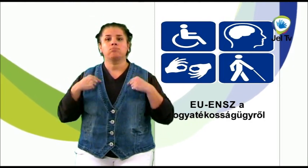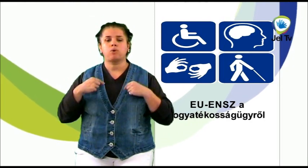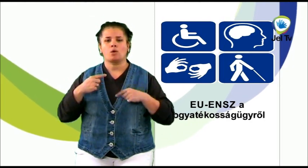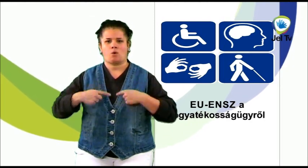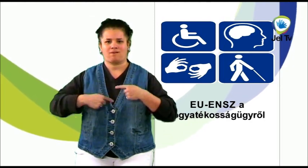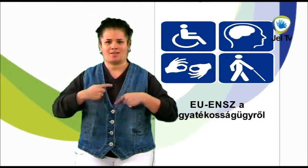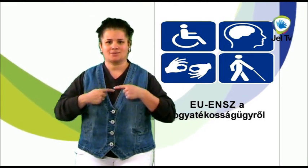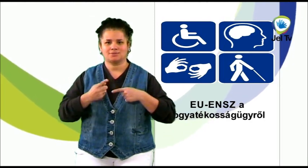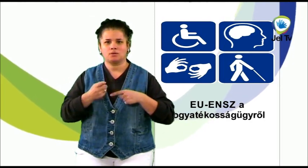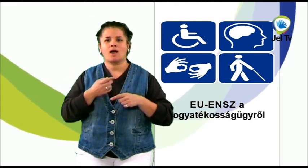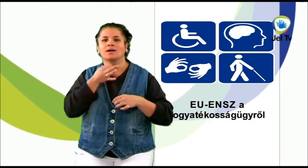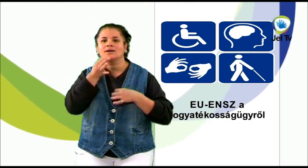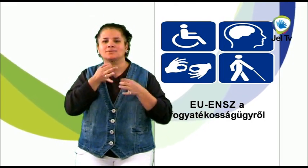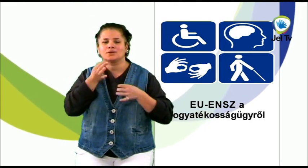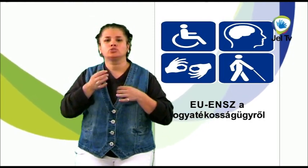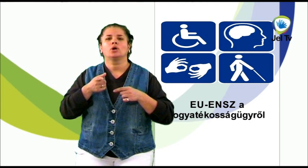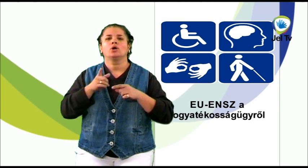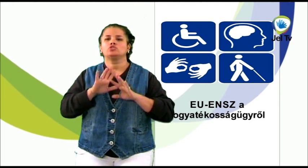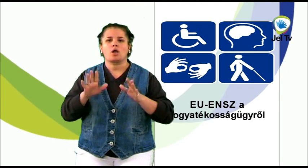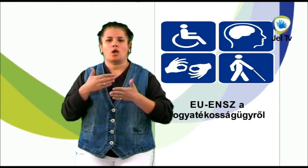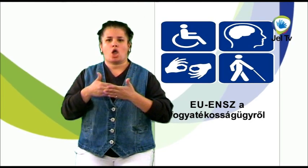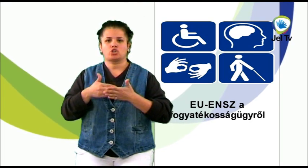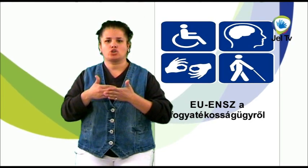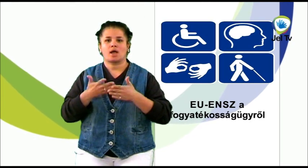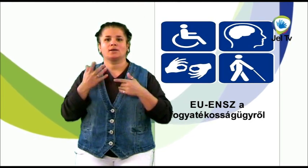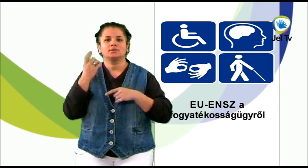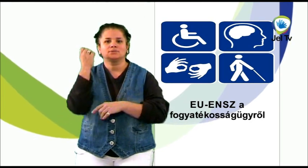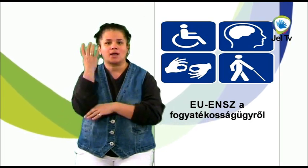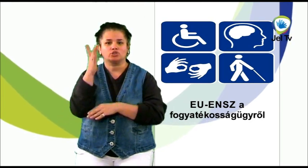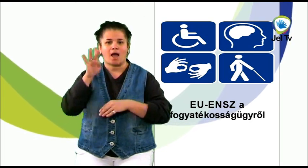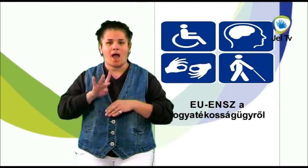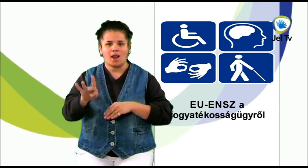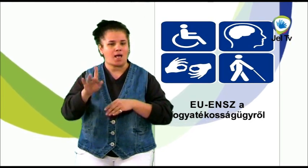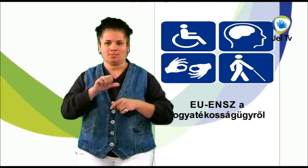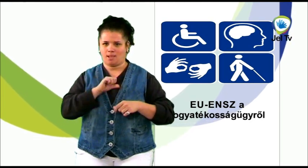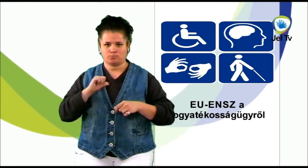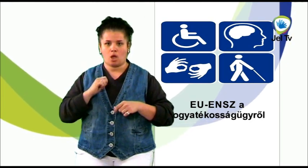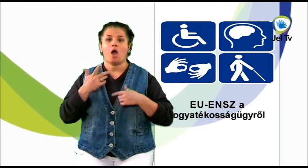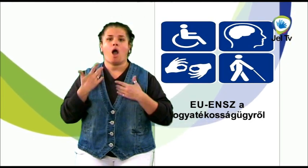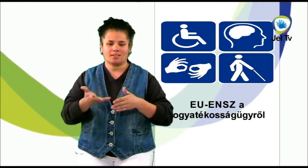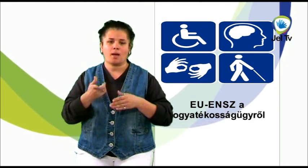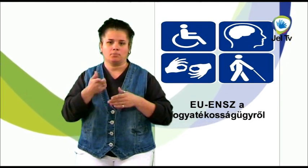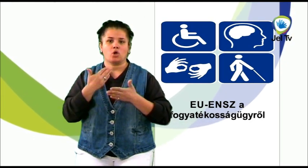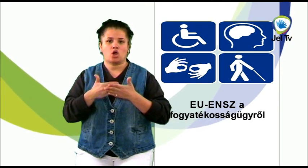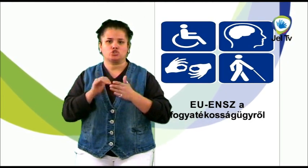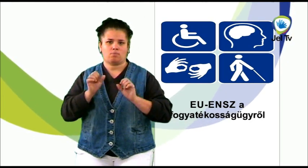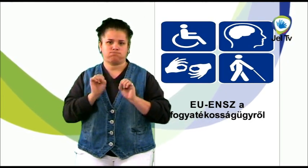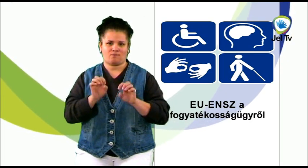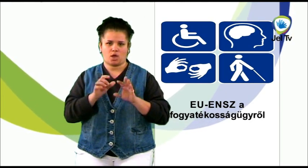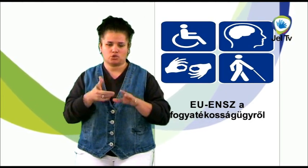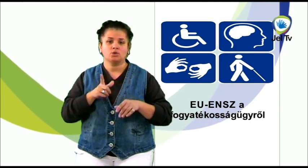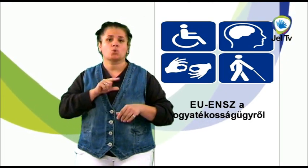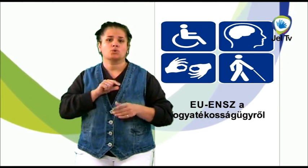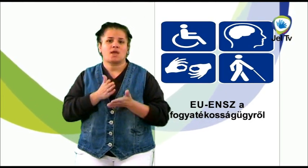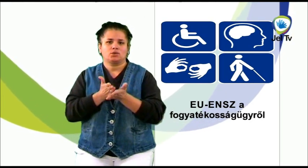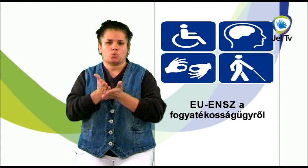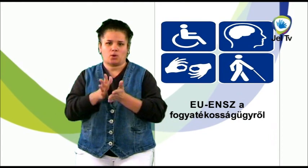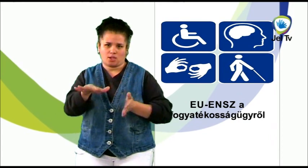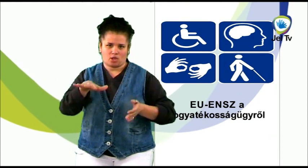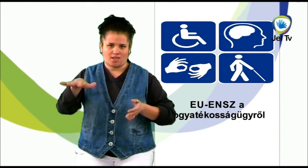Ennek következtében a kérdés nemcsak gazdaságot, hanem a szegénységet is befolyásolja, a megfelelő szociális szolgáltatások terén is.